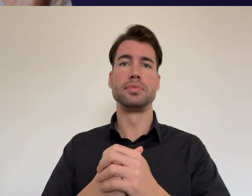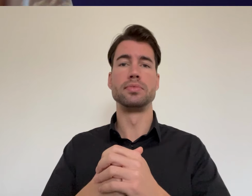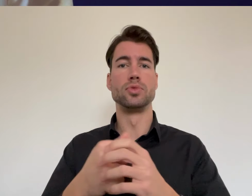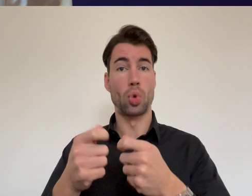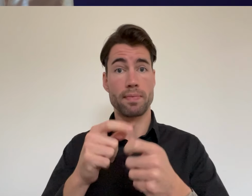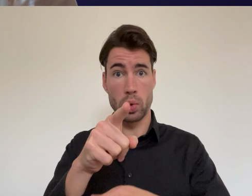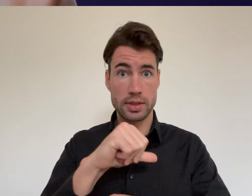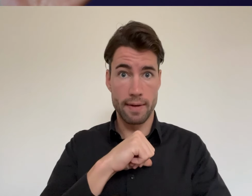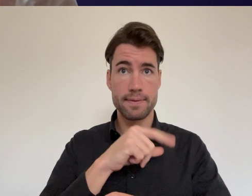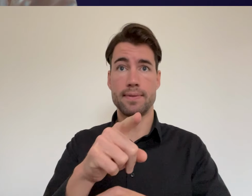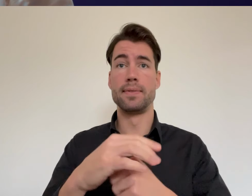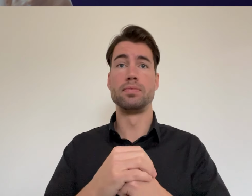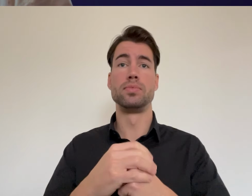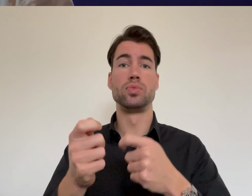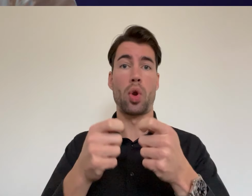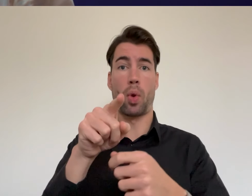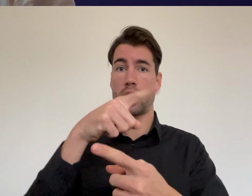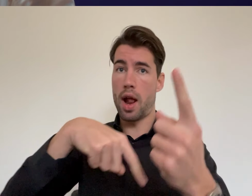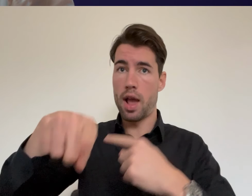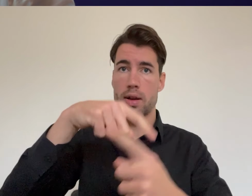Zorg voor jezelf, zorg voor elkaar en blijf goed gezond!